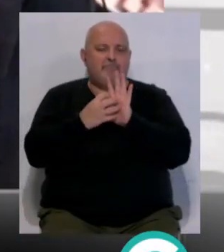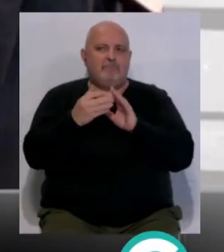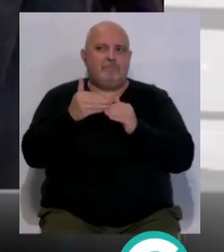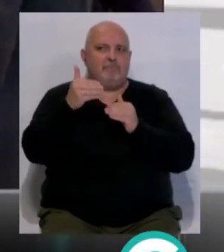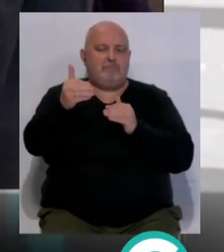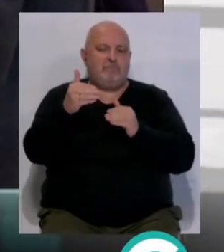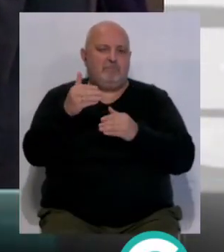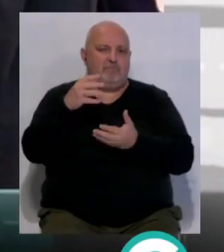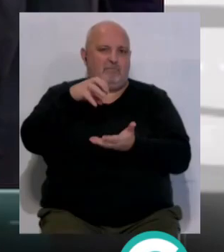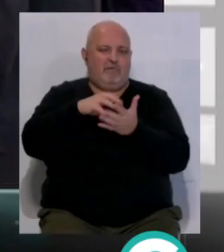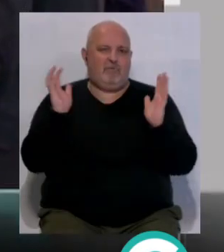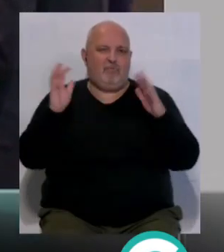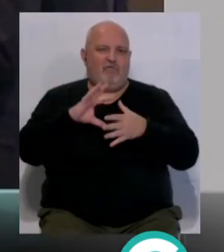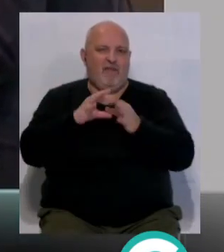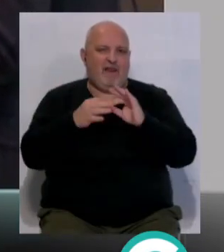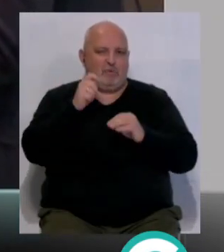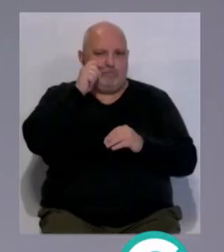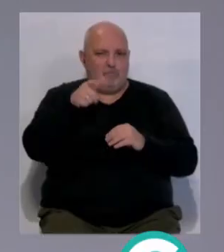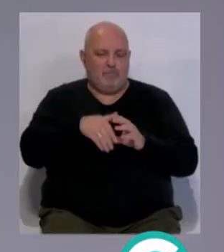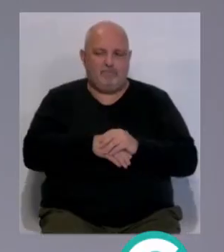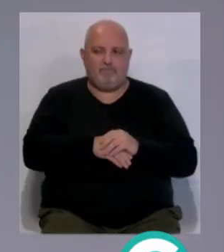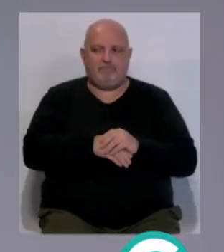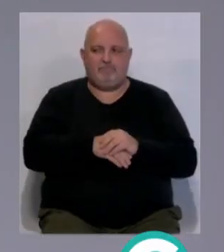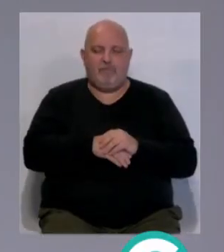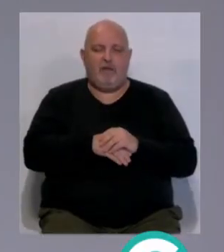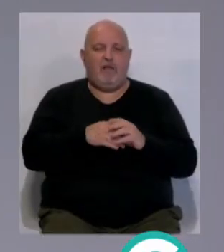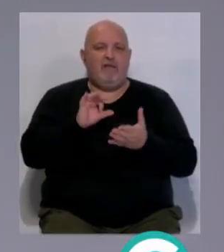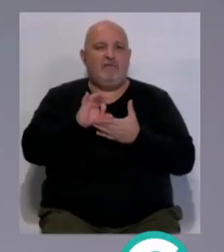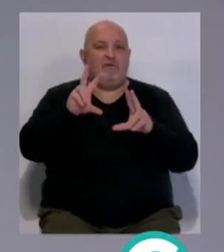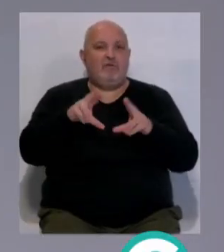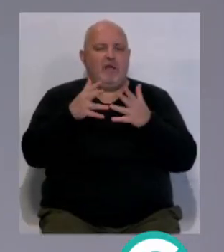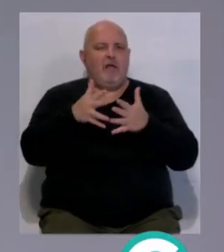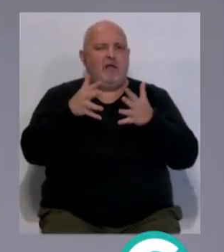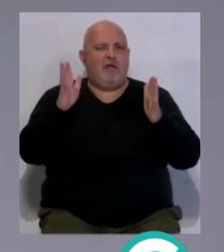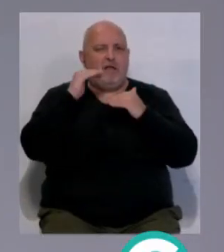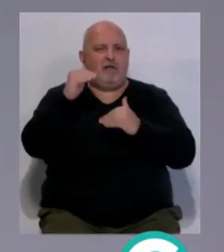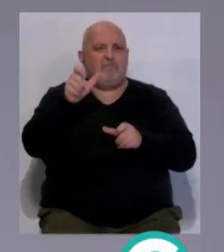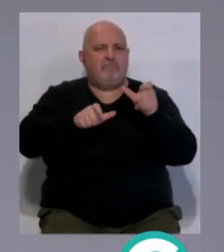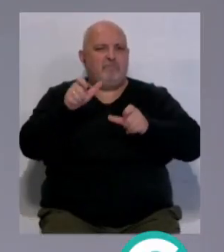este importante evento turístico asuntos sociales se amplía la atención a las personas sin hogar